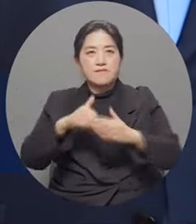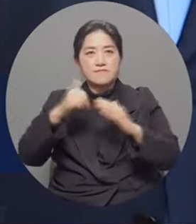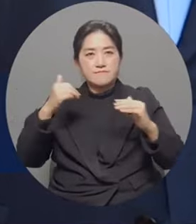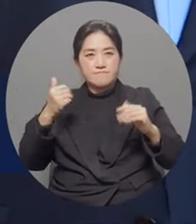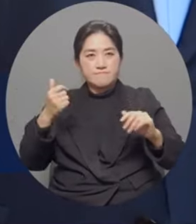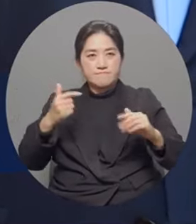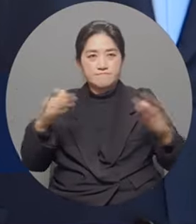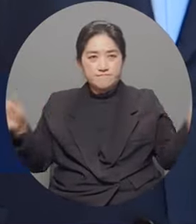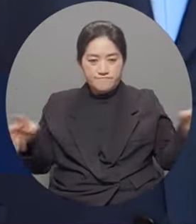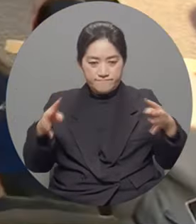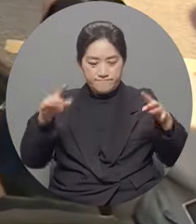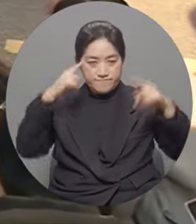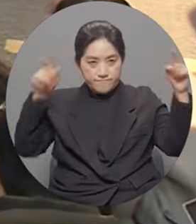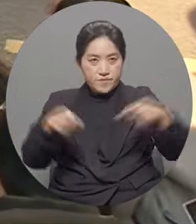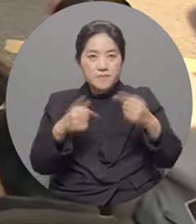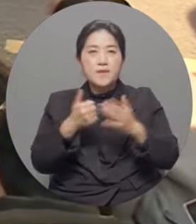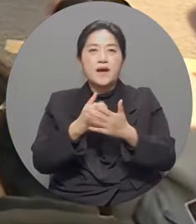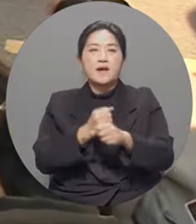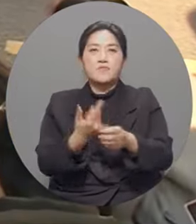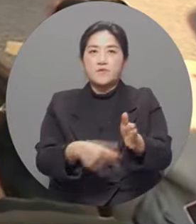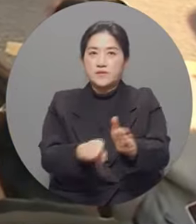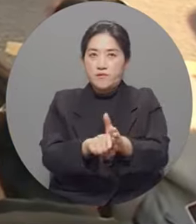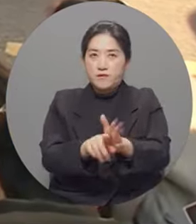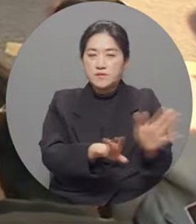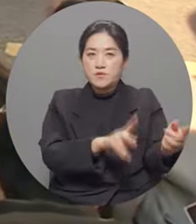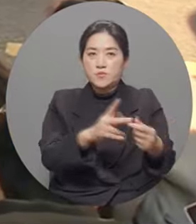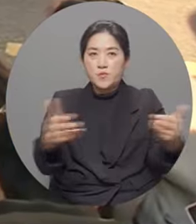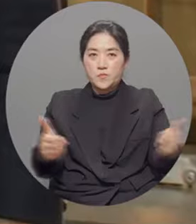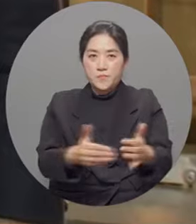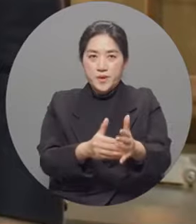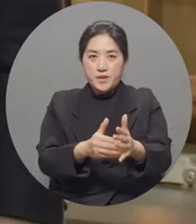합니다.